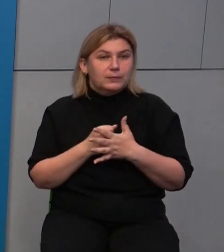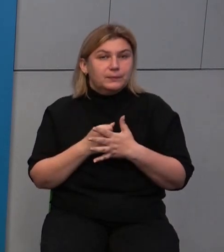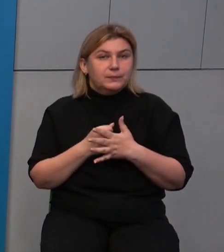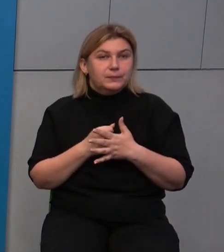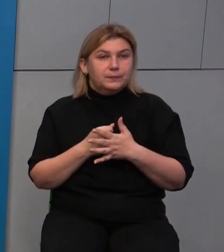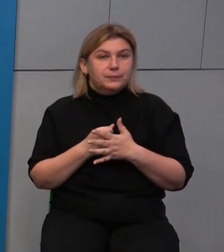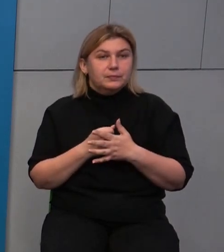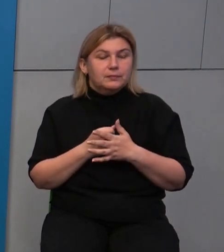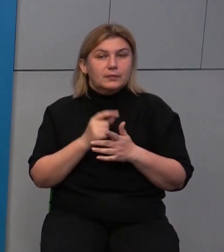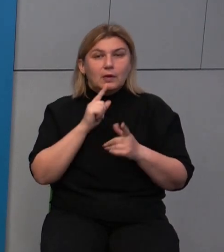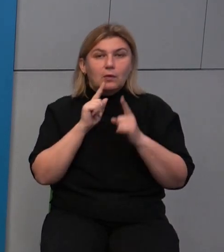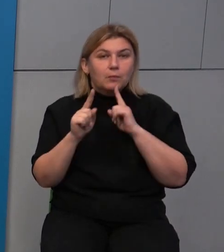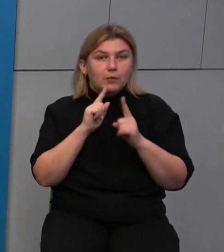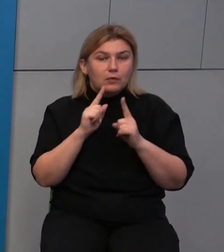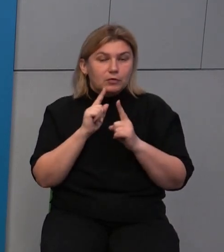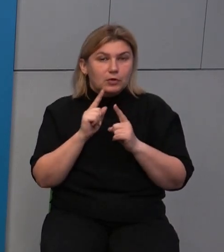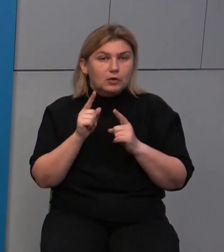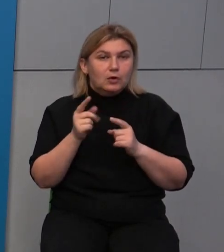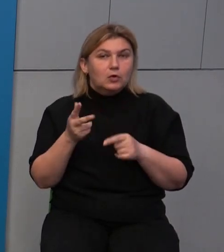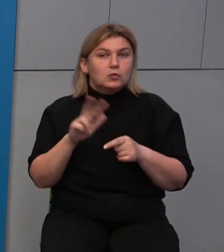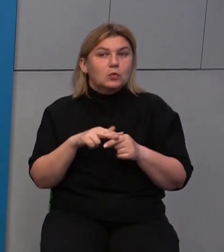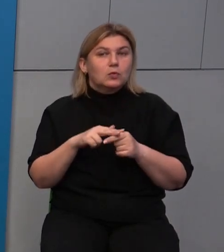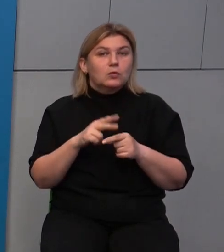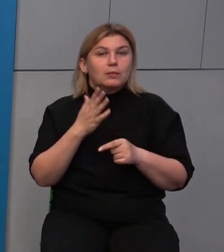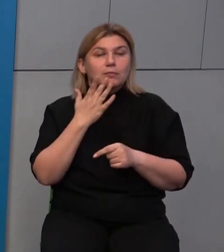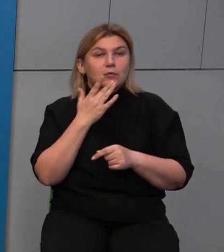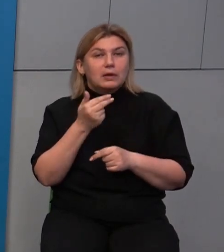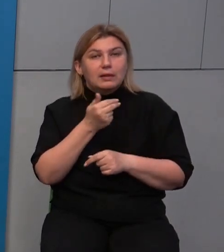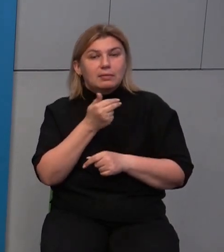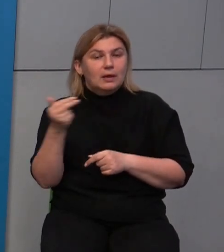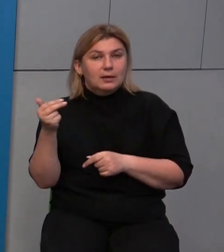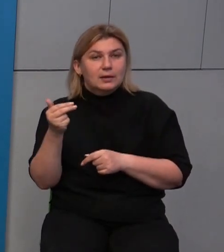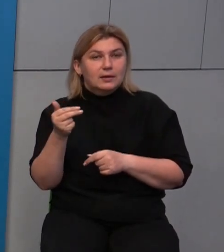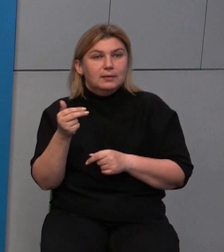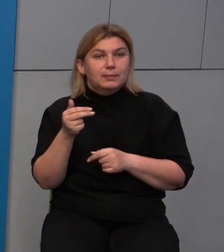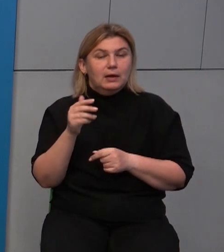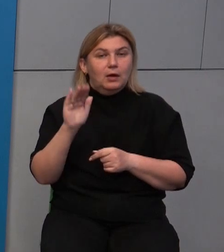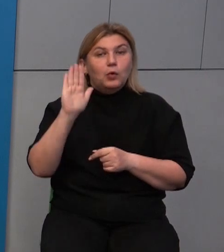z rozmówców, którzy by mówili na temat Lema, którzy go znali,